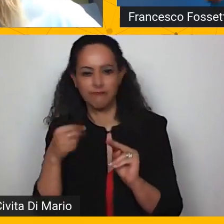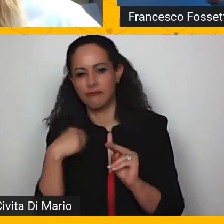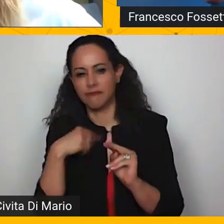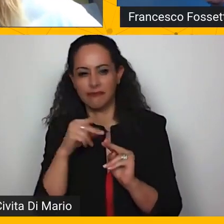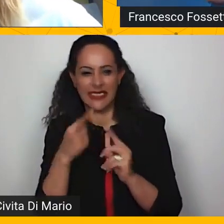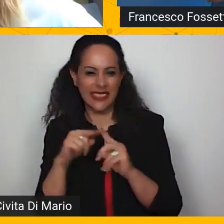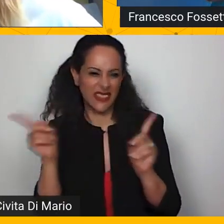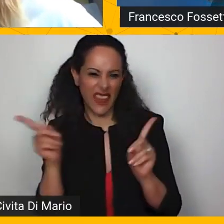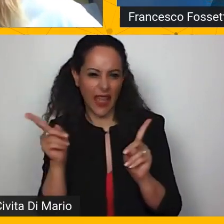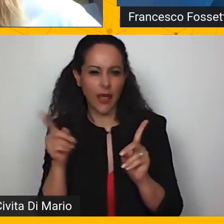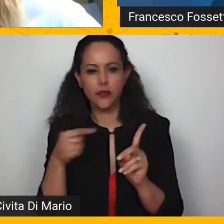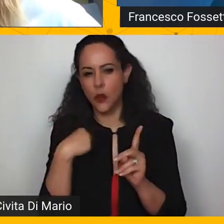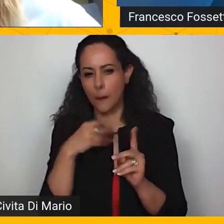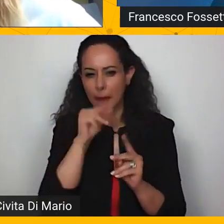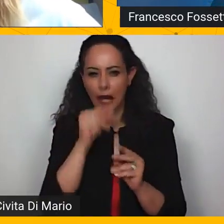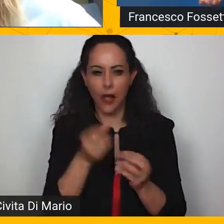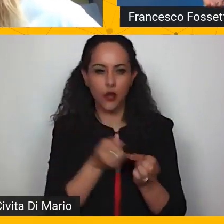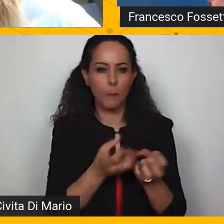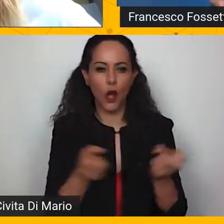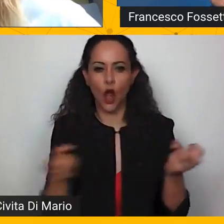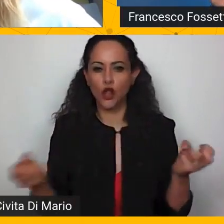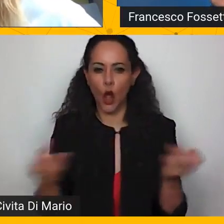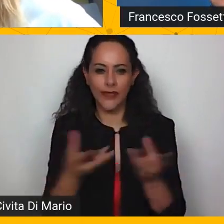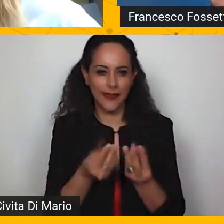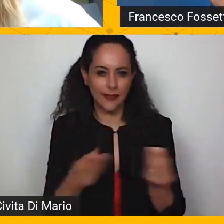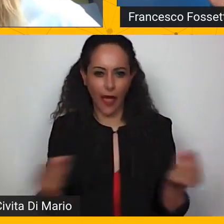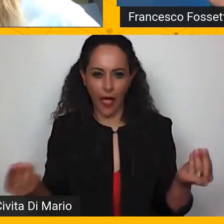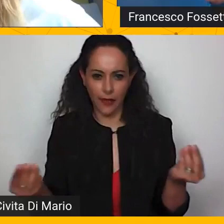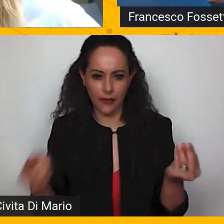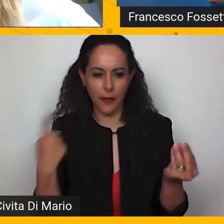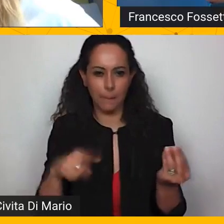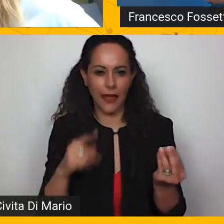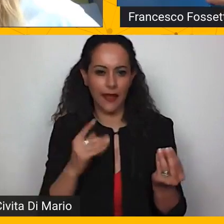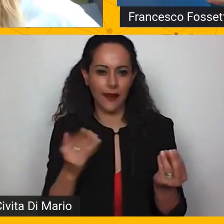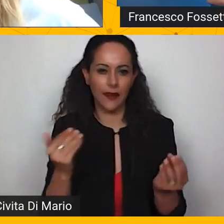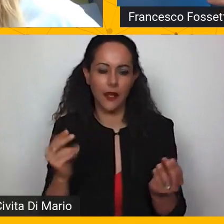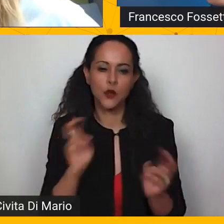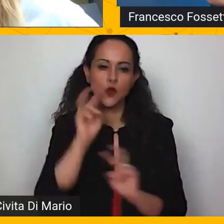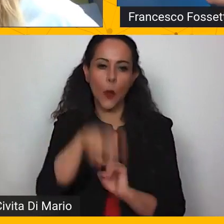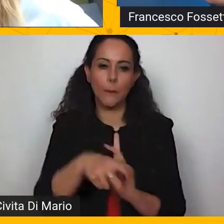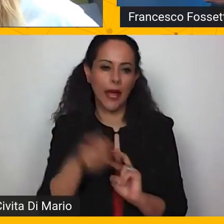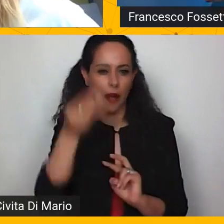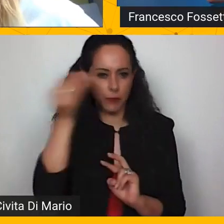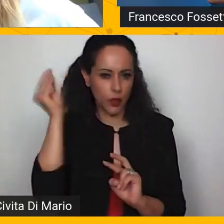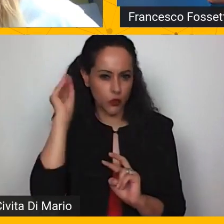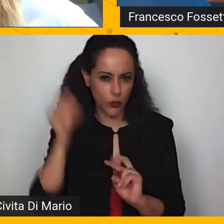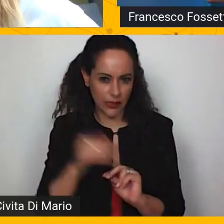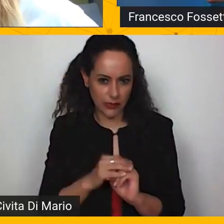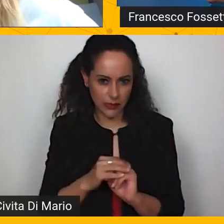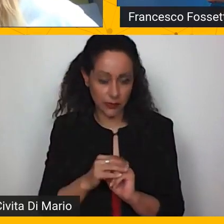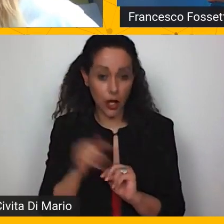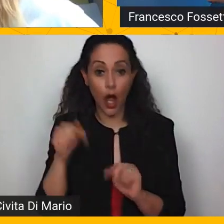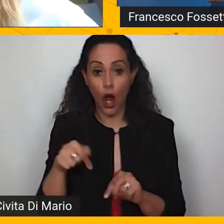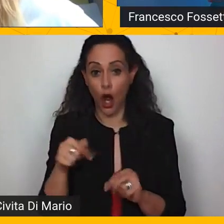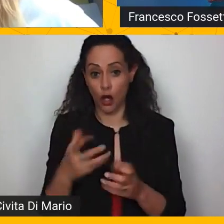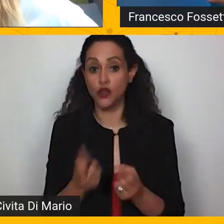diverso, abbiamo parlato di tanti prodotti per cercare di superare questi pregiudizi. La